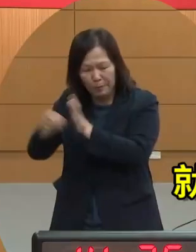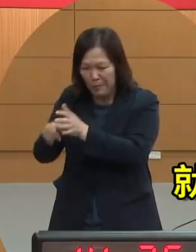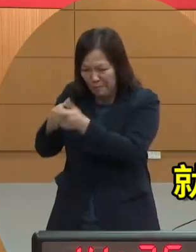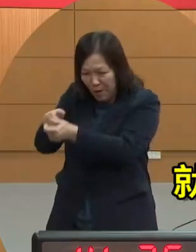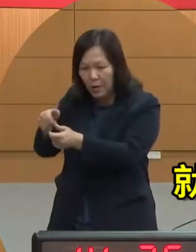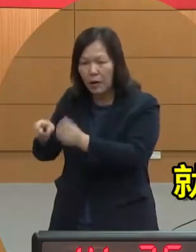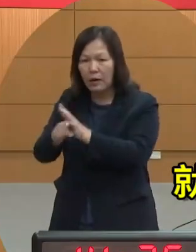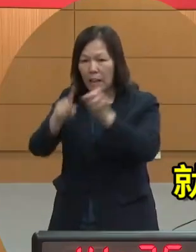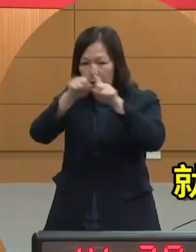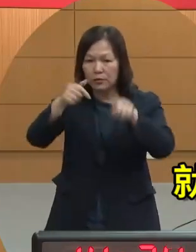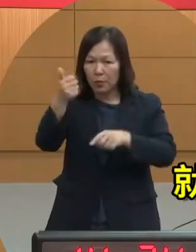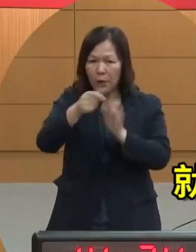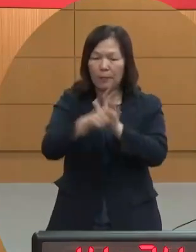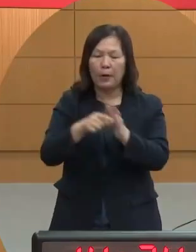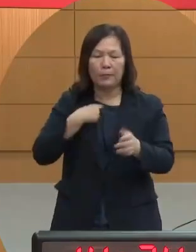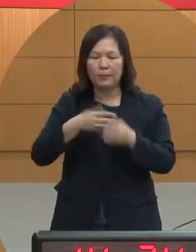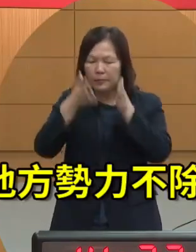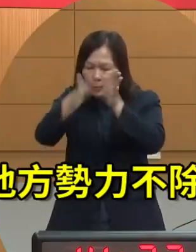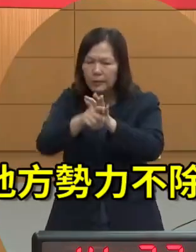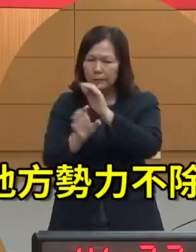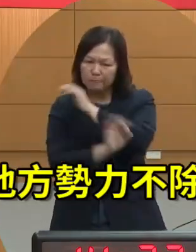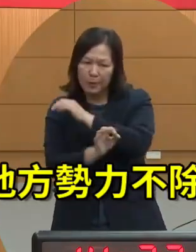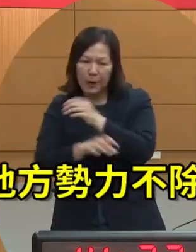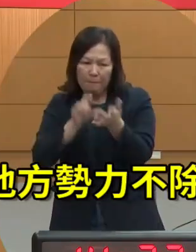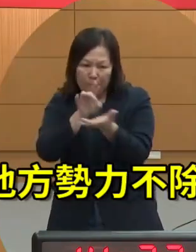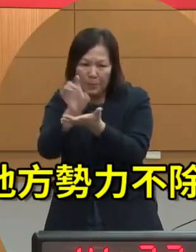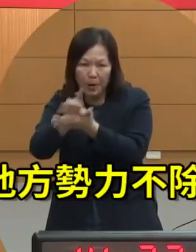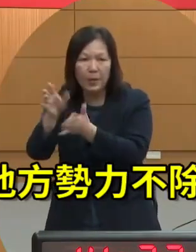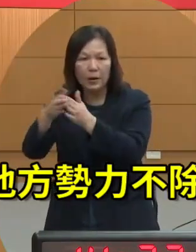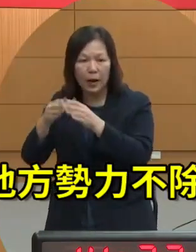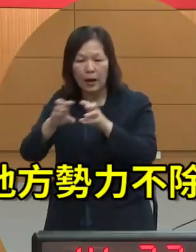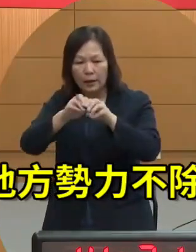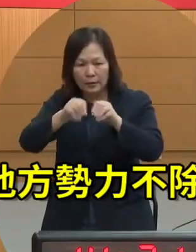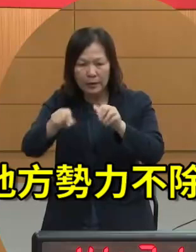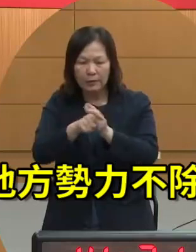就是因為我要除弊 地方勢力不除 我們永遠沒有好日子可以過